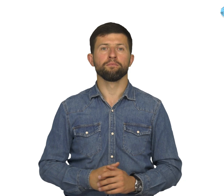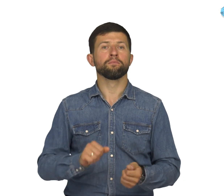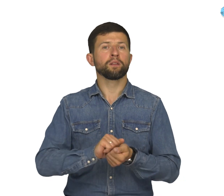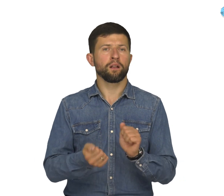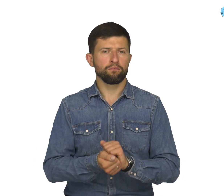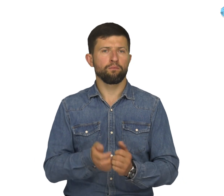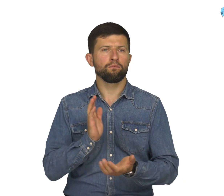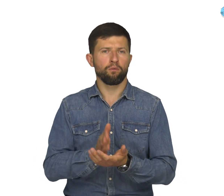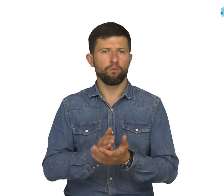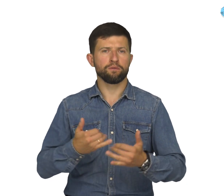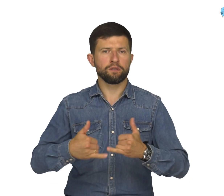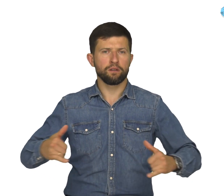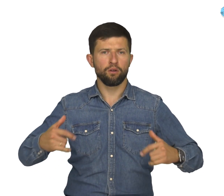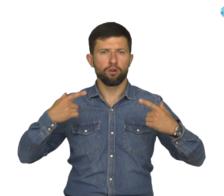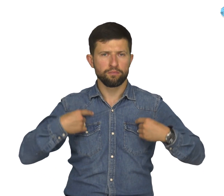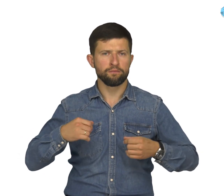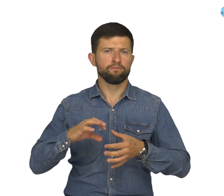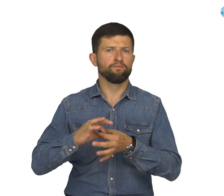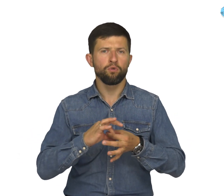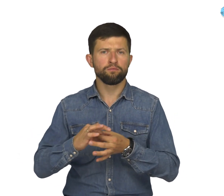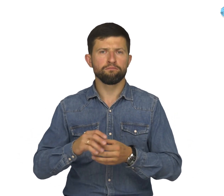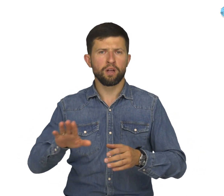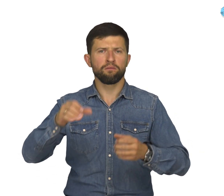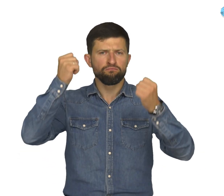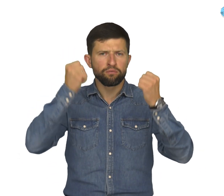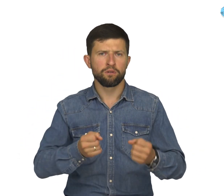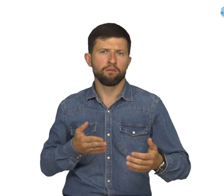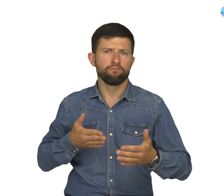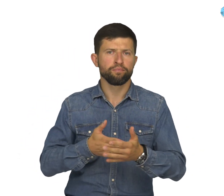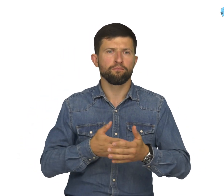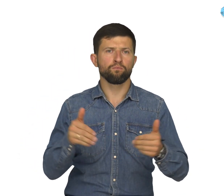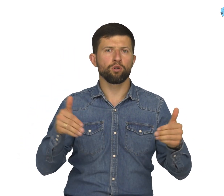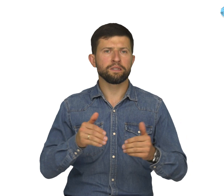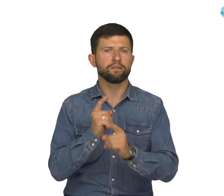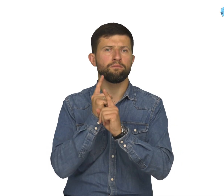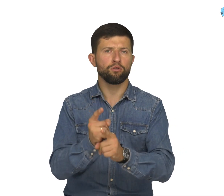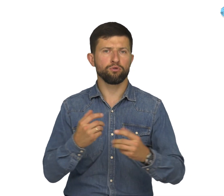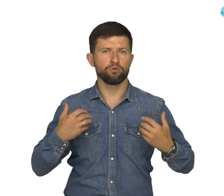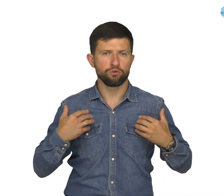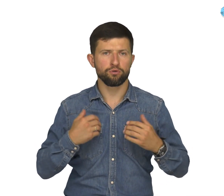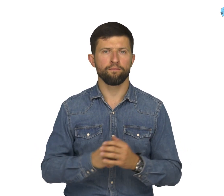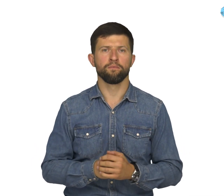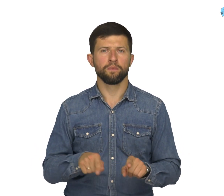lub pomocy innej osoby w związku ze znacznie ograniczoną możliwością samodzielnej egzystencji